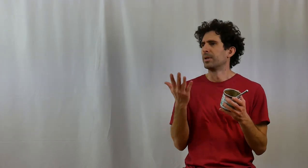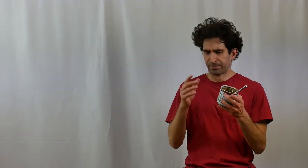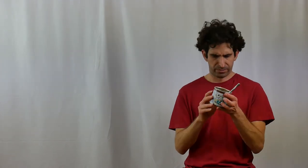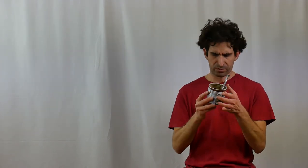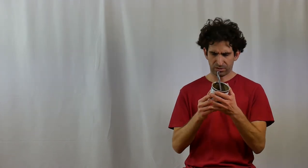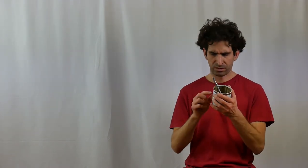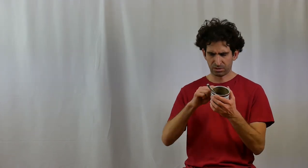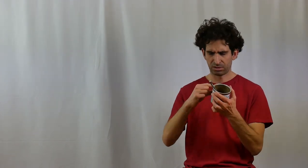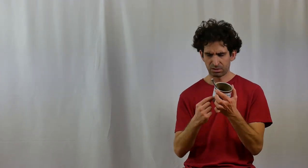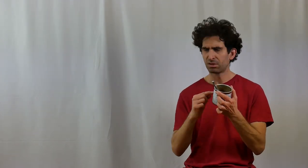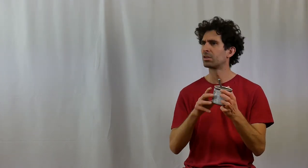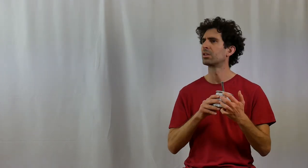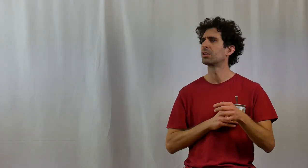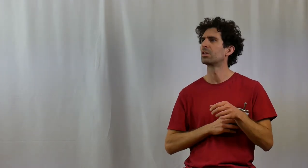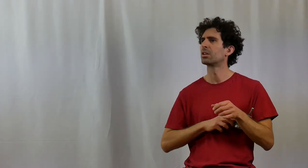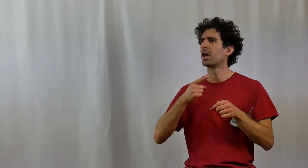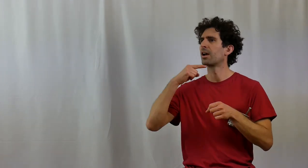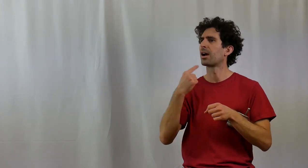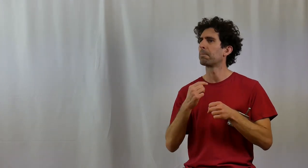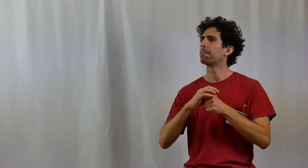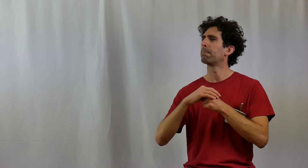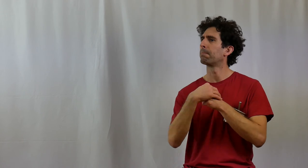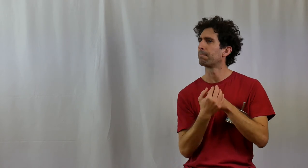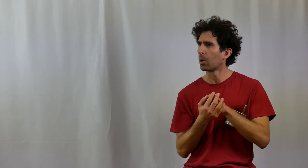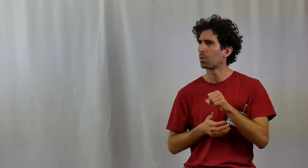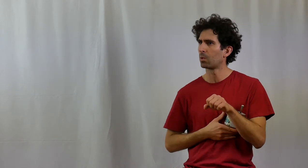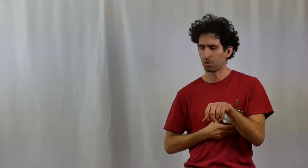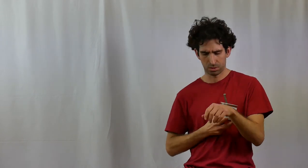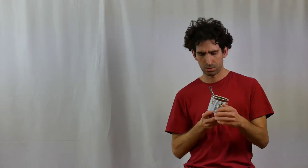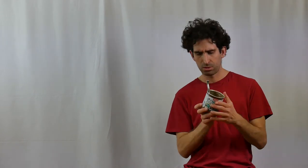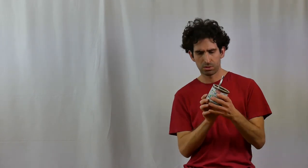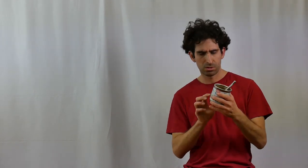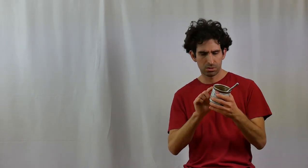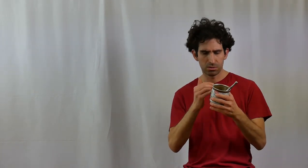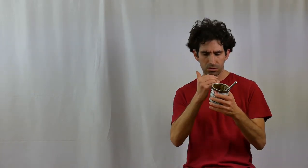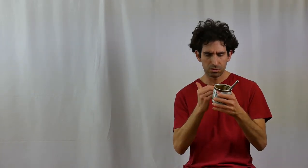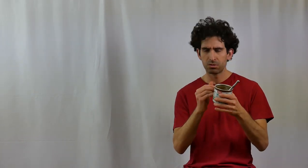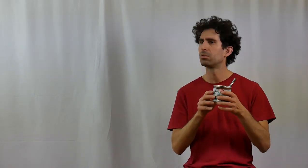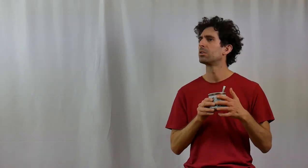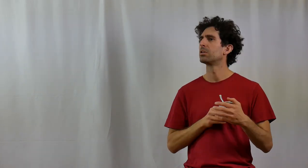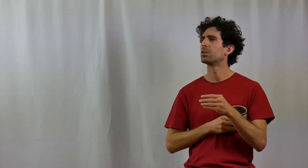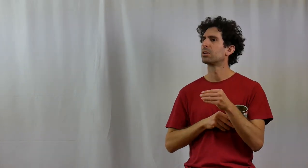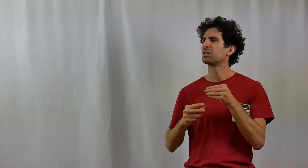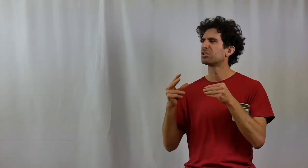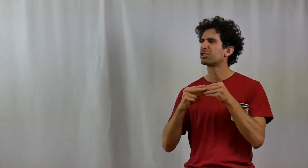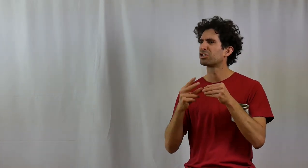Mais... Sur la boite, c'est marqué "crème de marrons" et "châtaignes" dans les ingrédient.